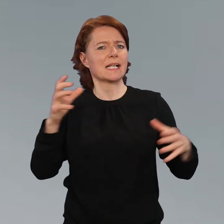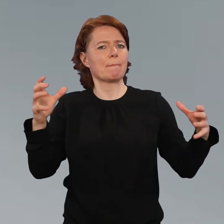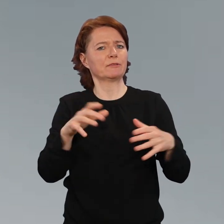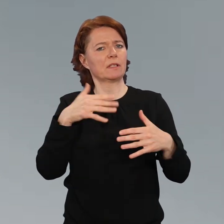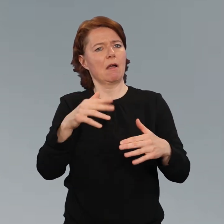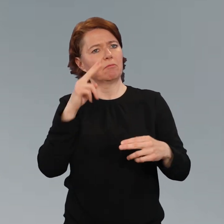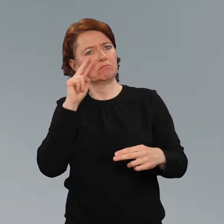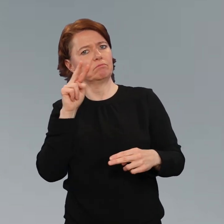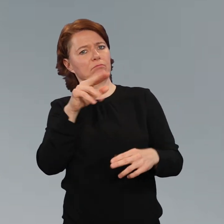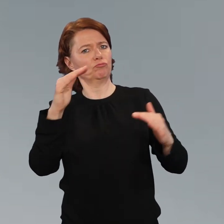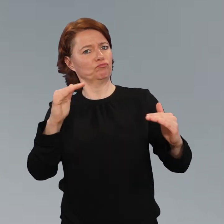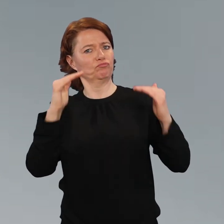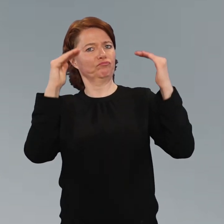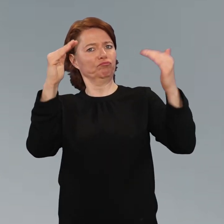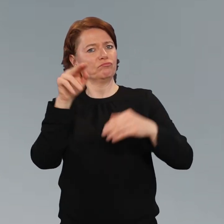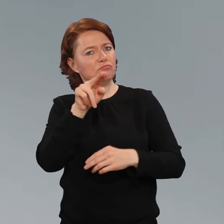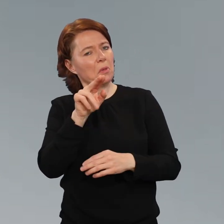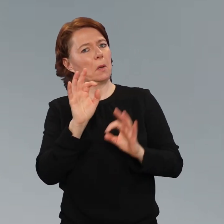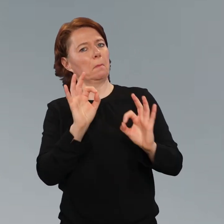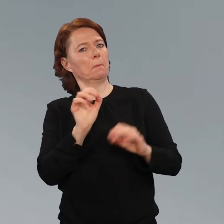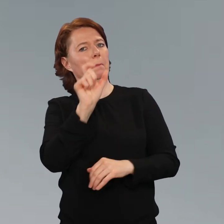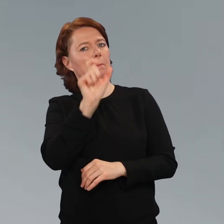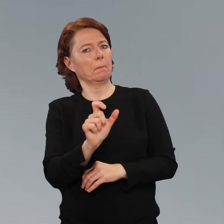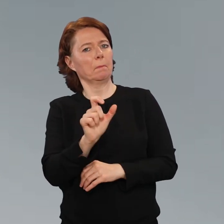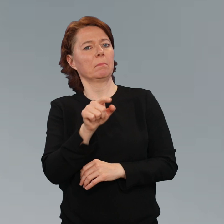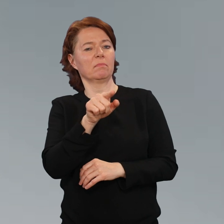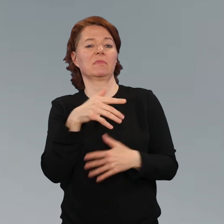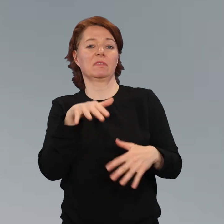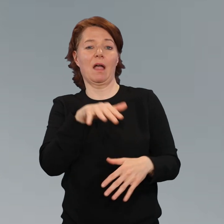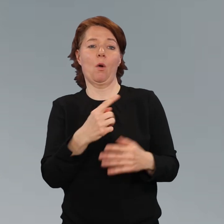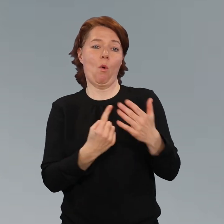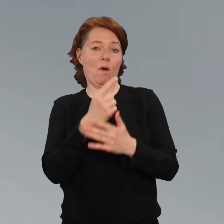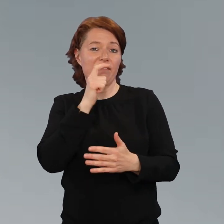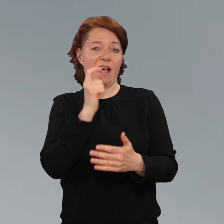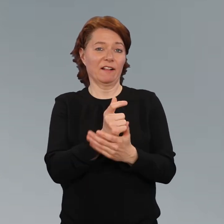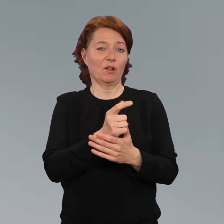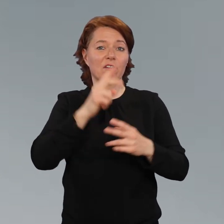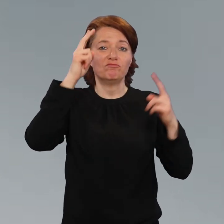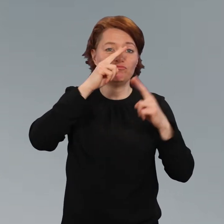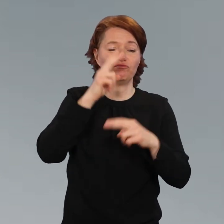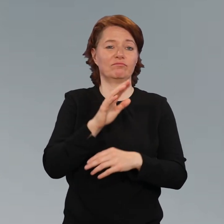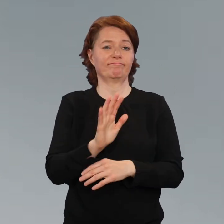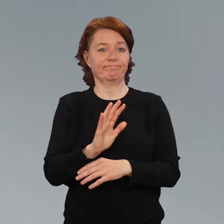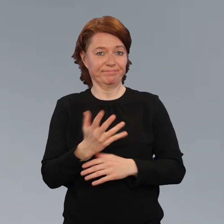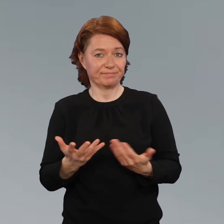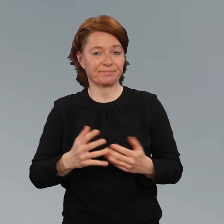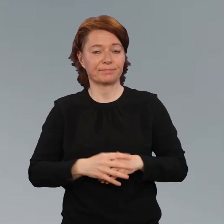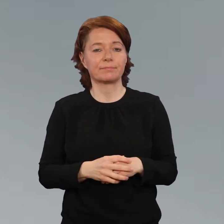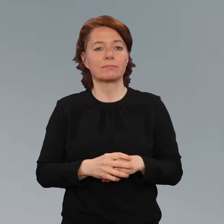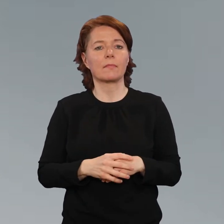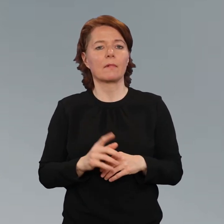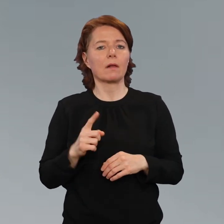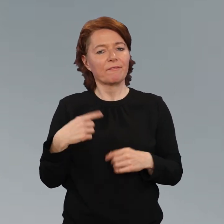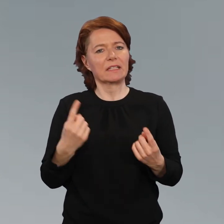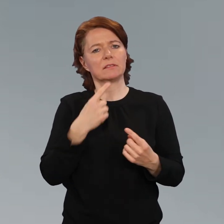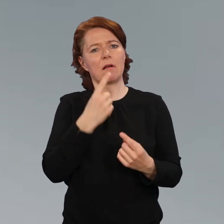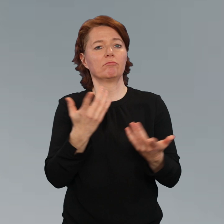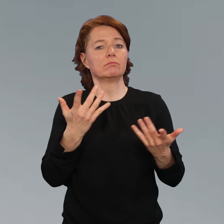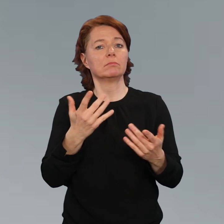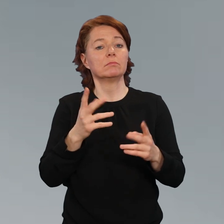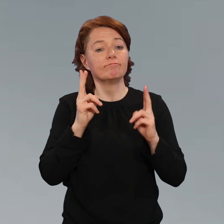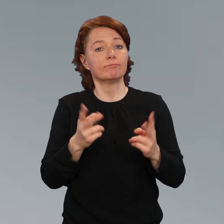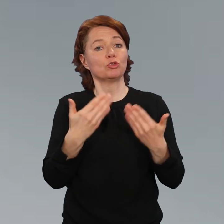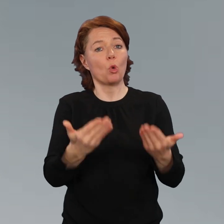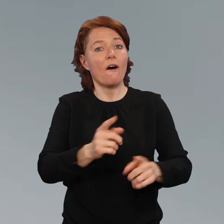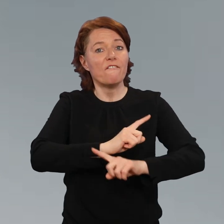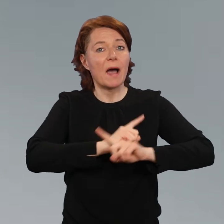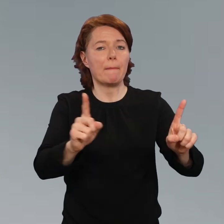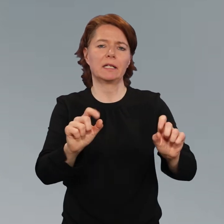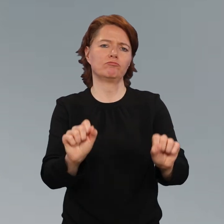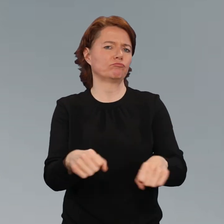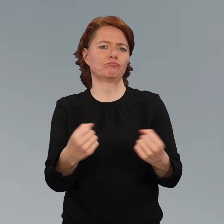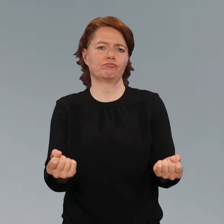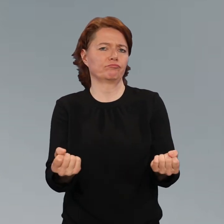hohes Ansehen verfügen, haben hier eine besondere Verantwortung. Verbieten kann man es nicht – jeder Mensch sollte